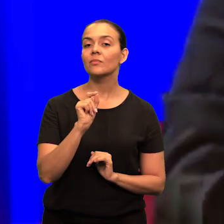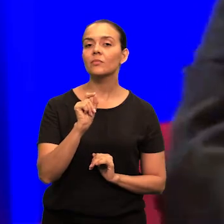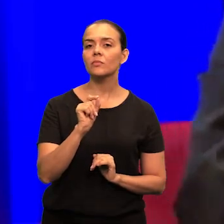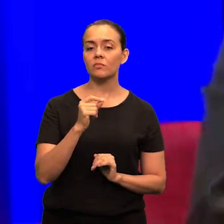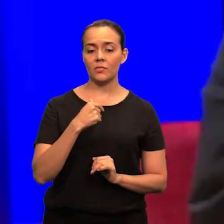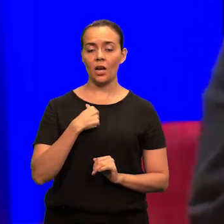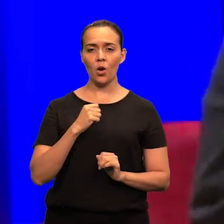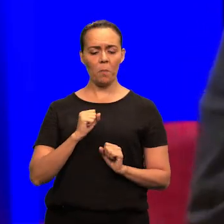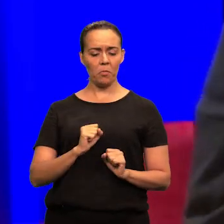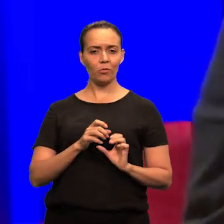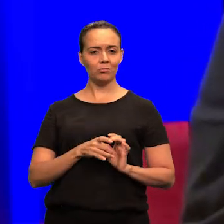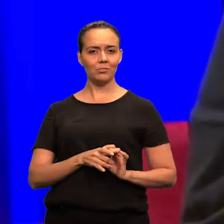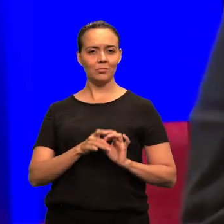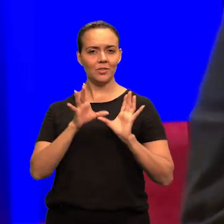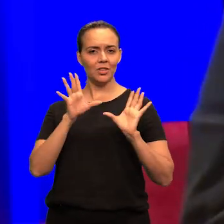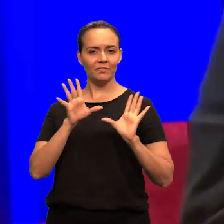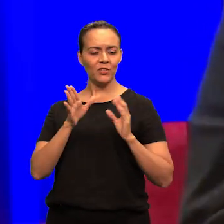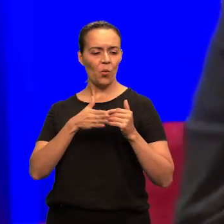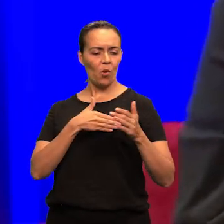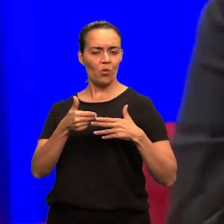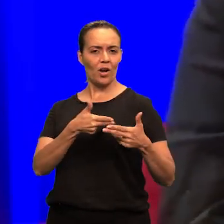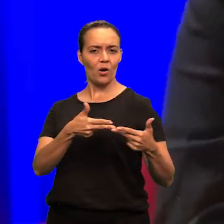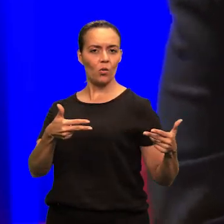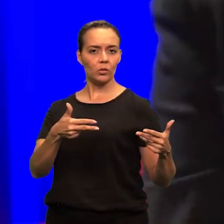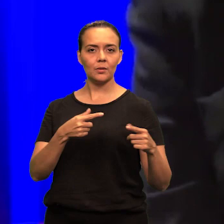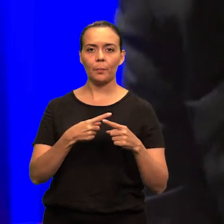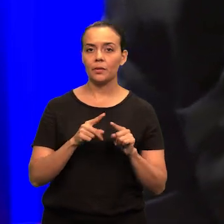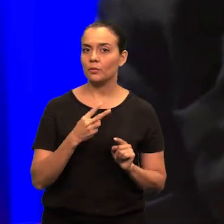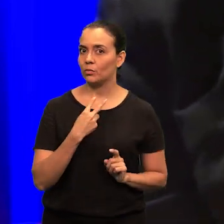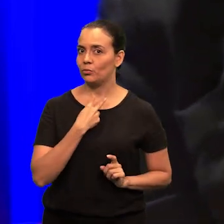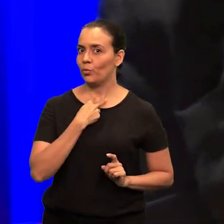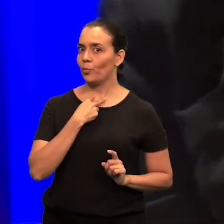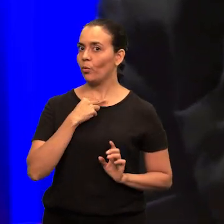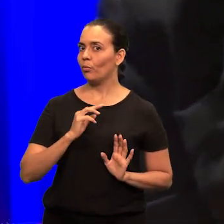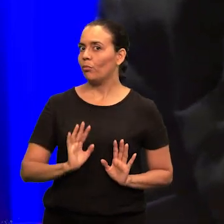eu posso fazer qualquer coisa, mas eu não devo fazer qualquer coisa.